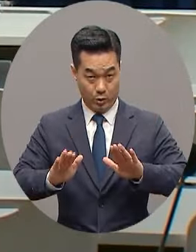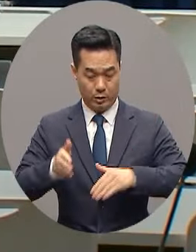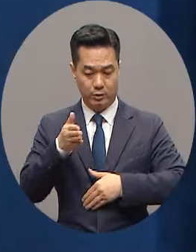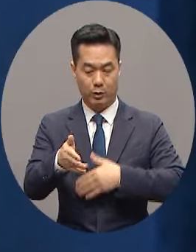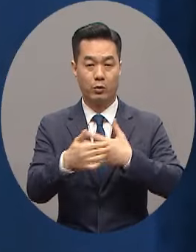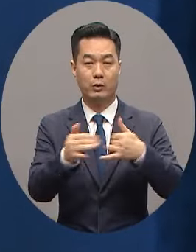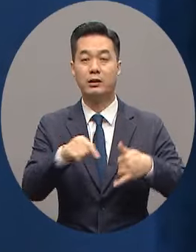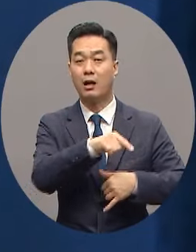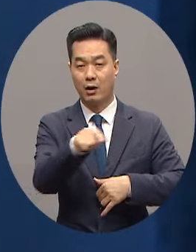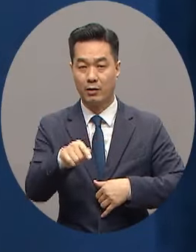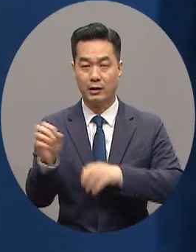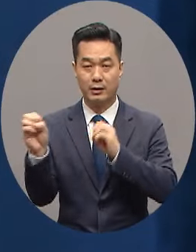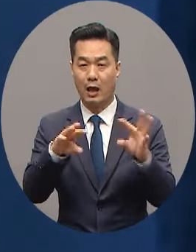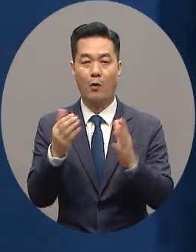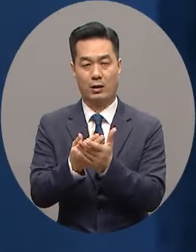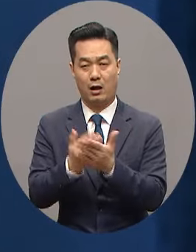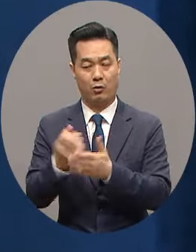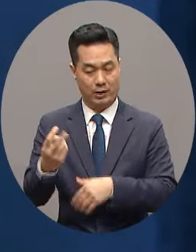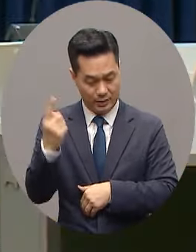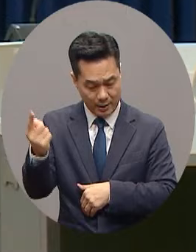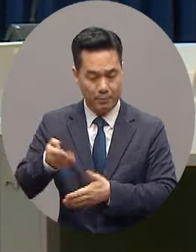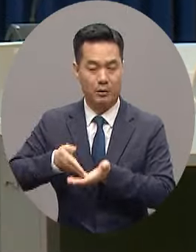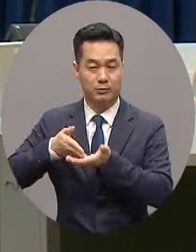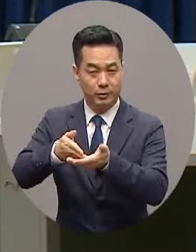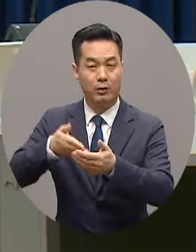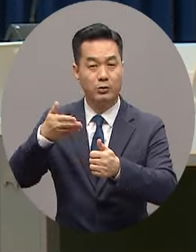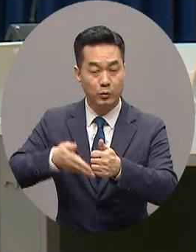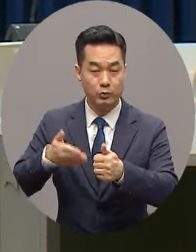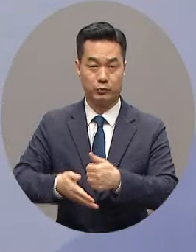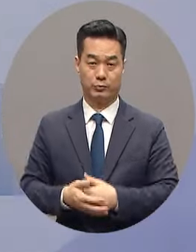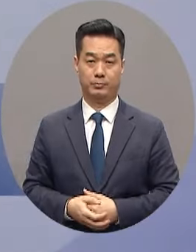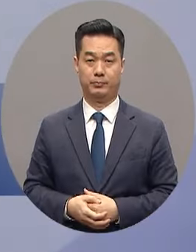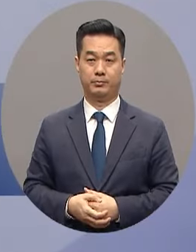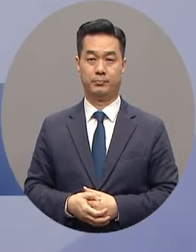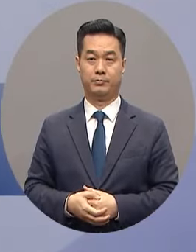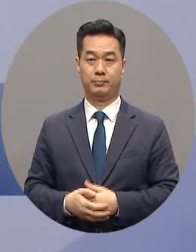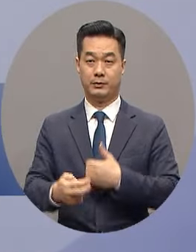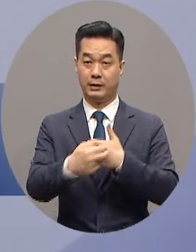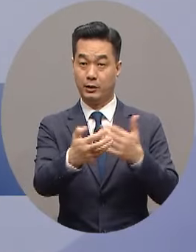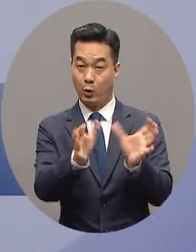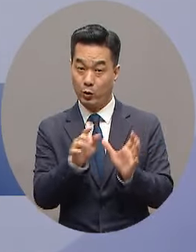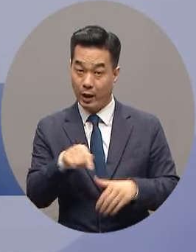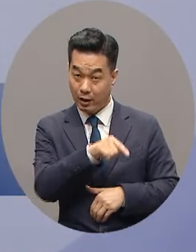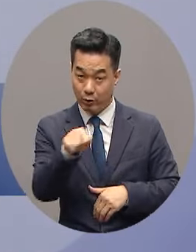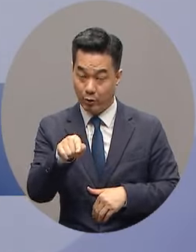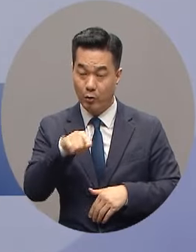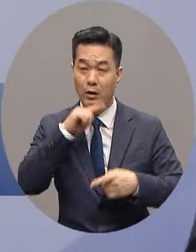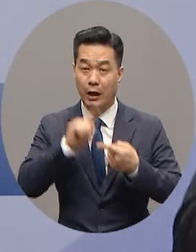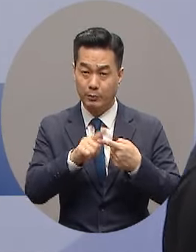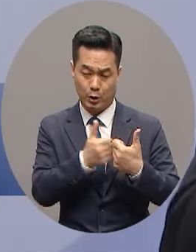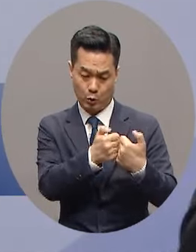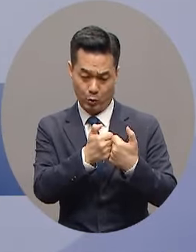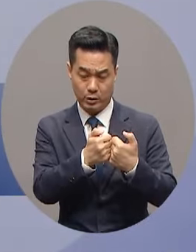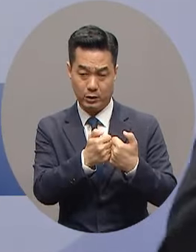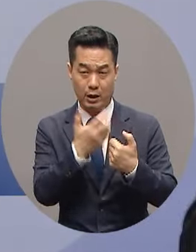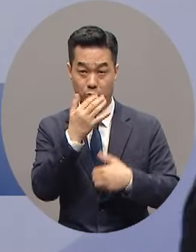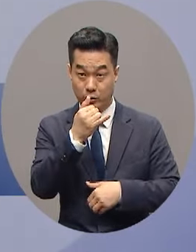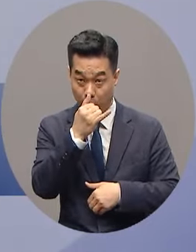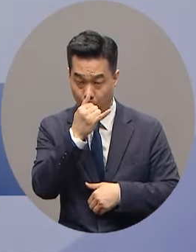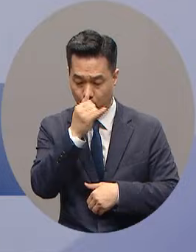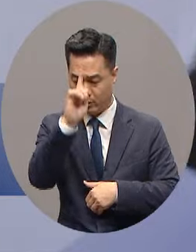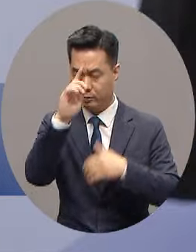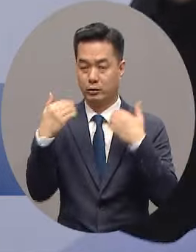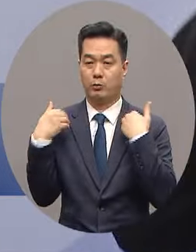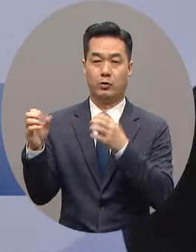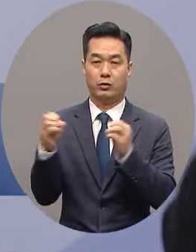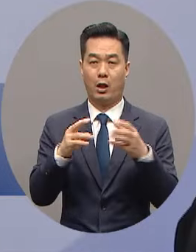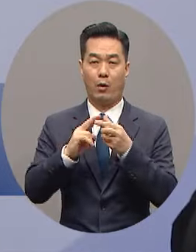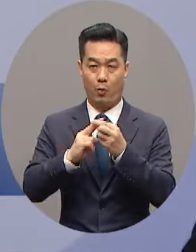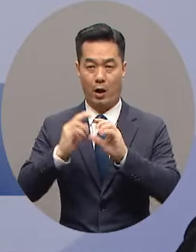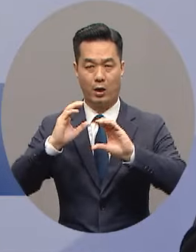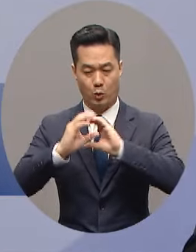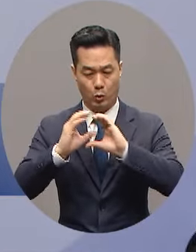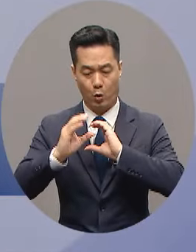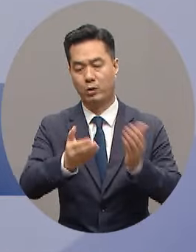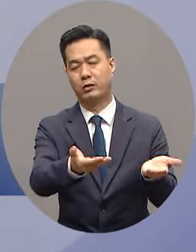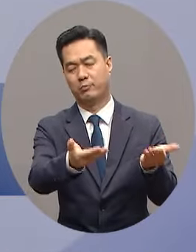정부는 오늘도 전공의를 향해 대화에 나서달라고 다시 한번 촉구했습니다.